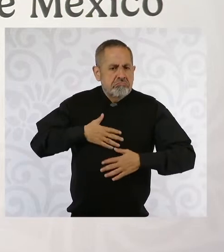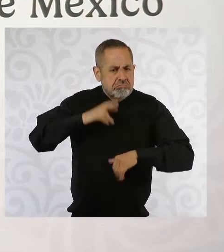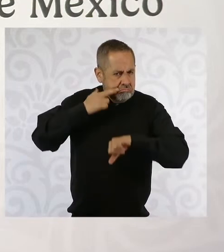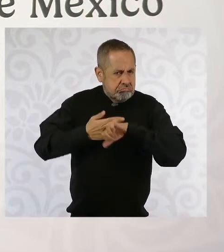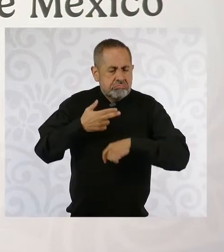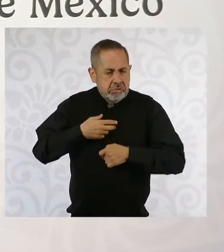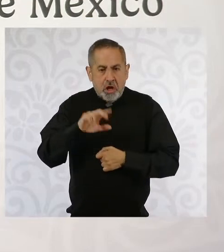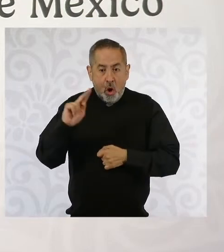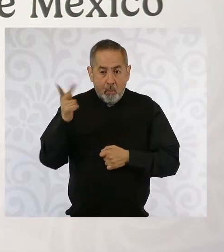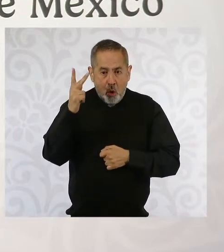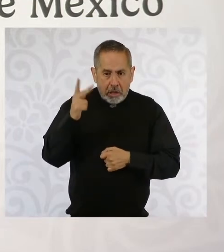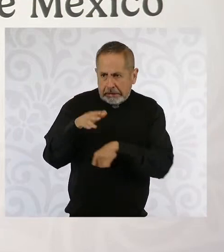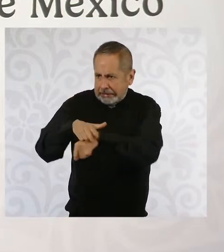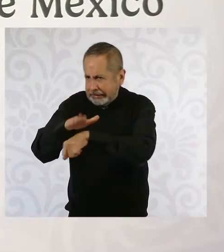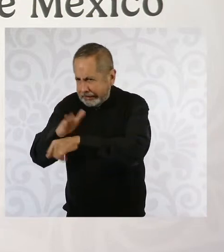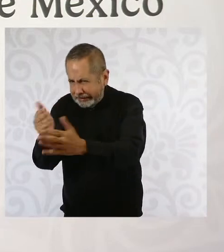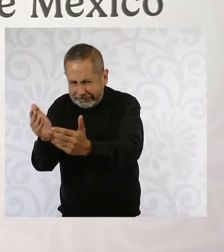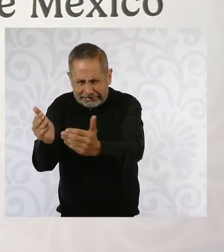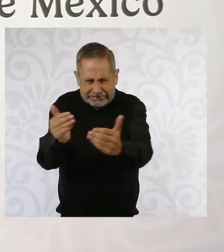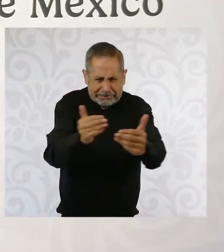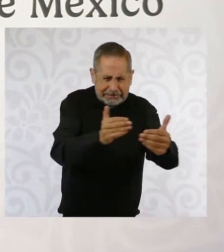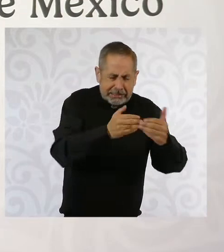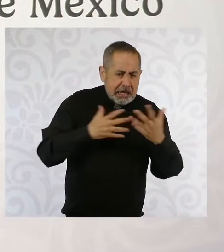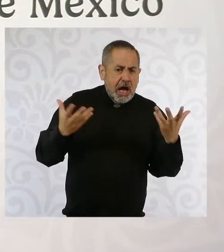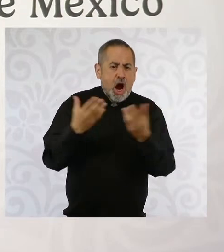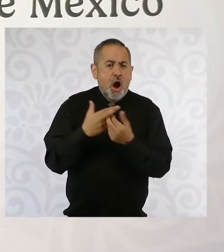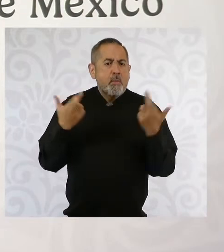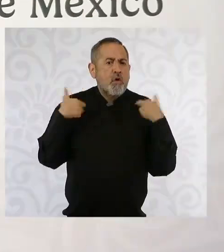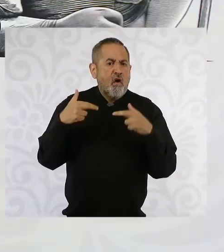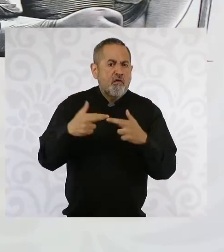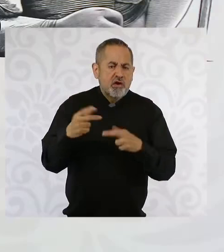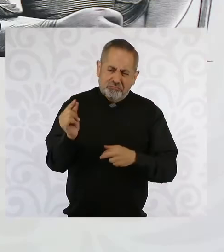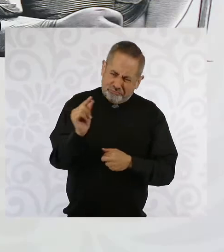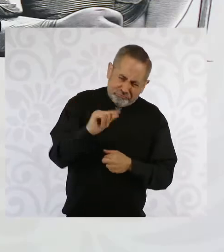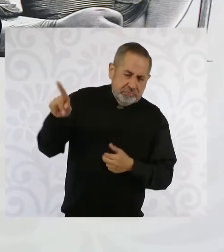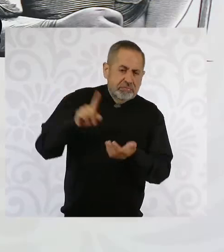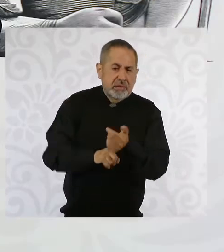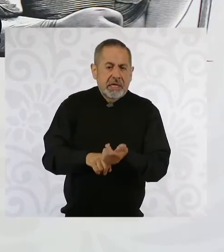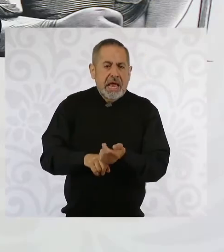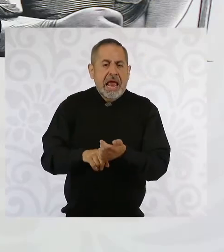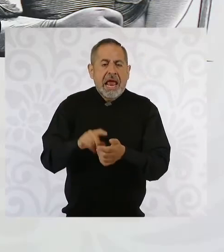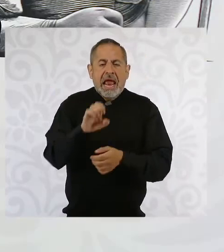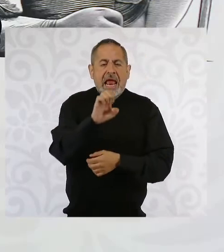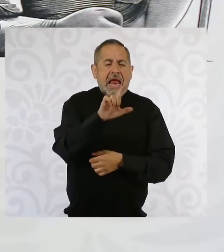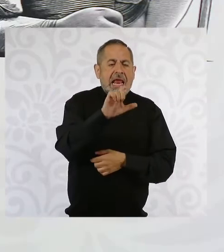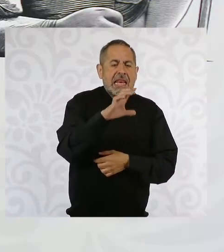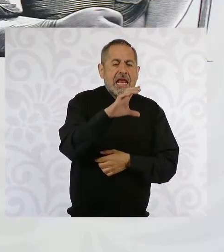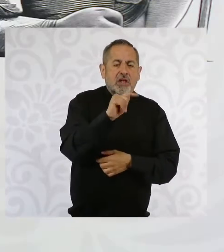a sus profesores e investigadores expertos en electromovilidad y distintos Campos asociados